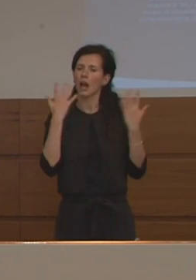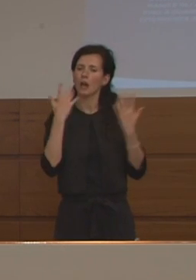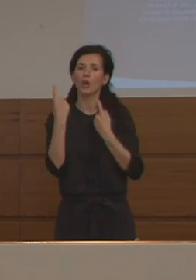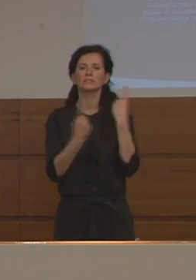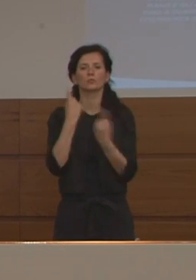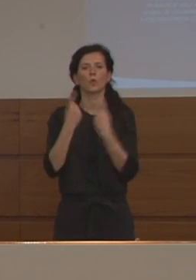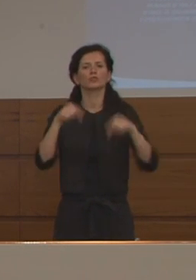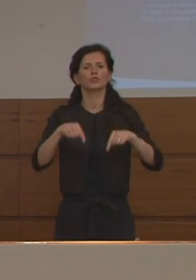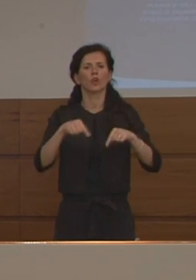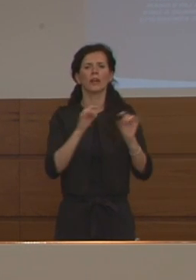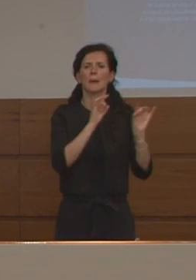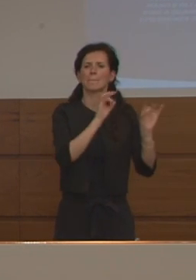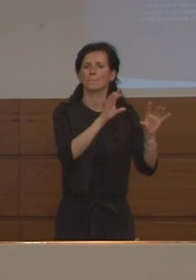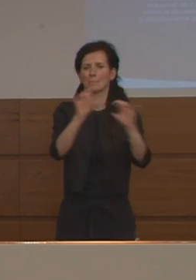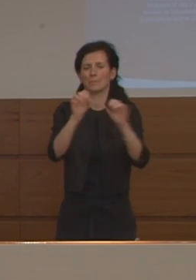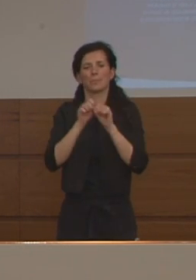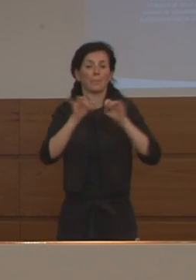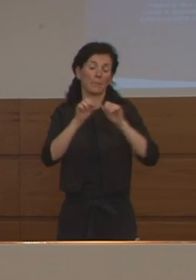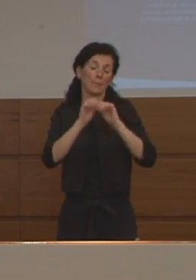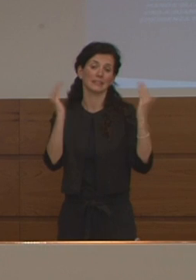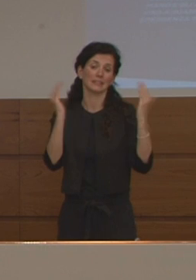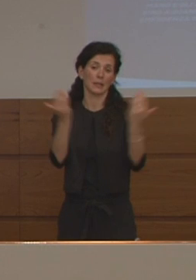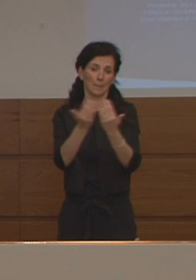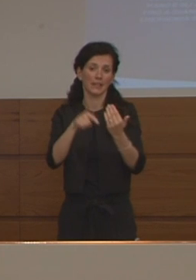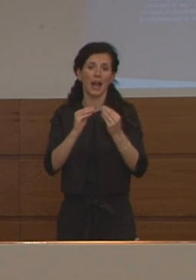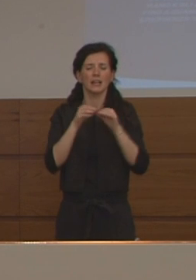pandemia sul nostro sistema, sul nostro Servizio Sanitario Nazionale.